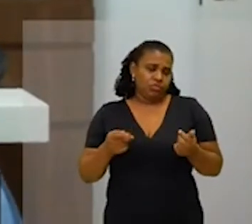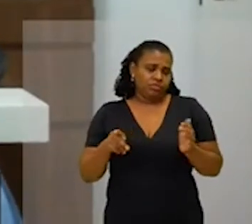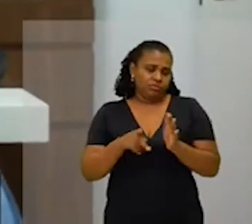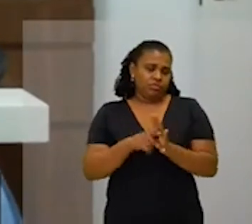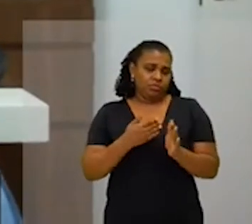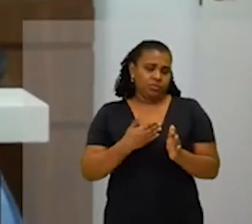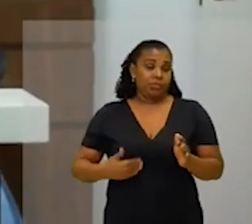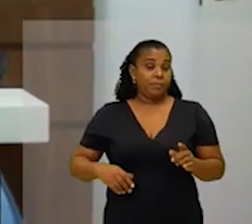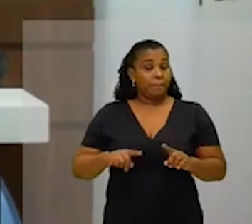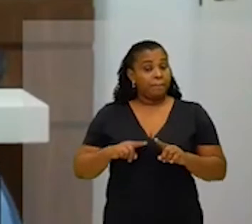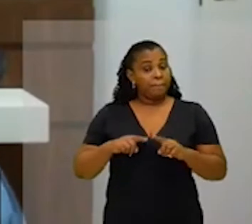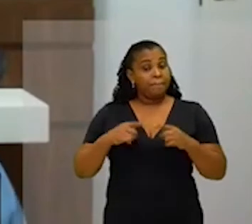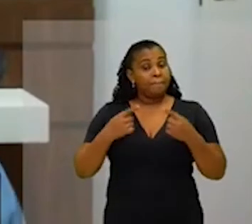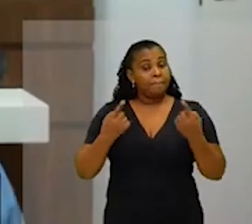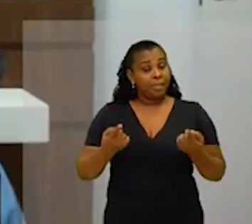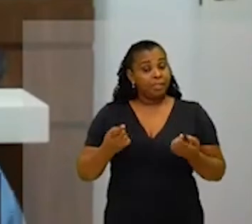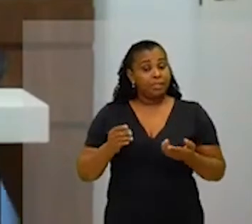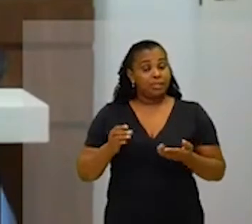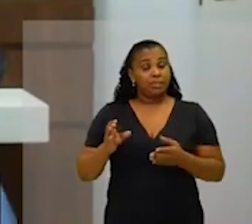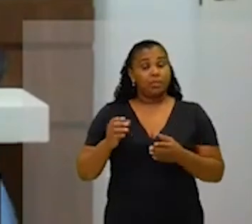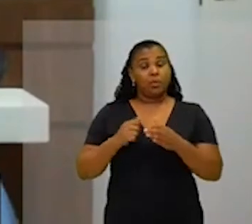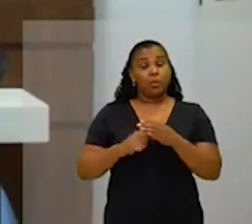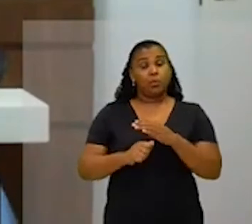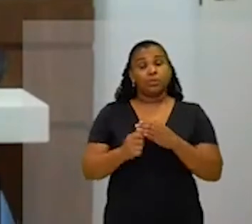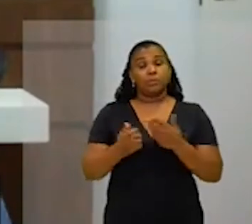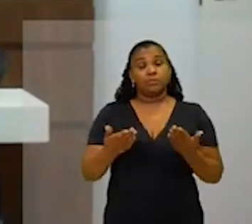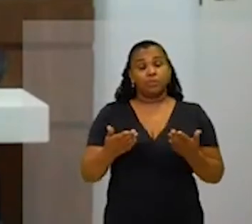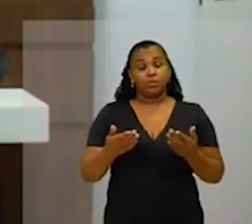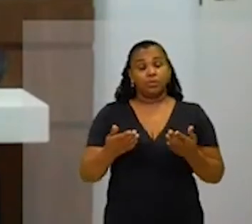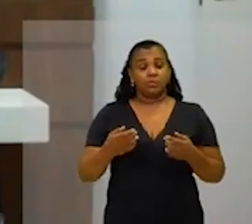de recursos orçamentários sobre qual você vai em todos os meses figures do êxito da execução